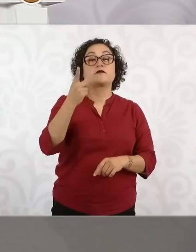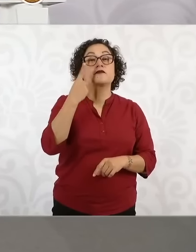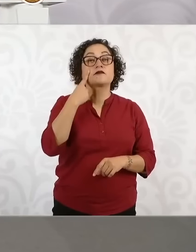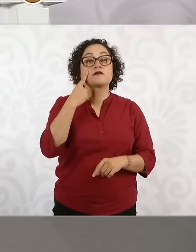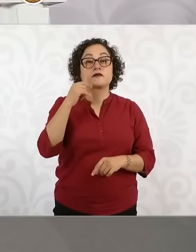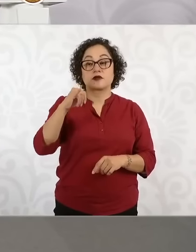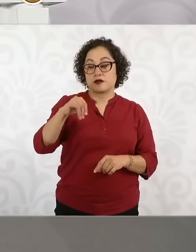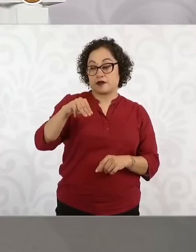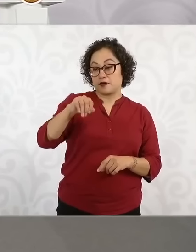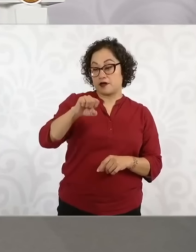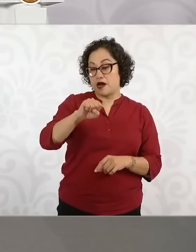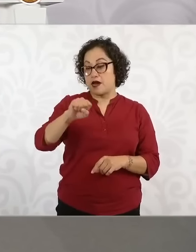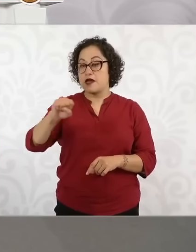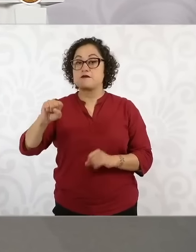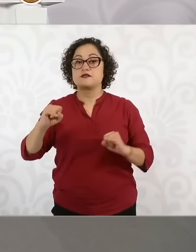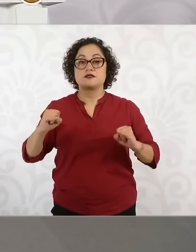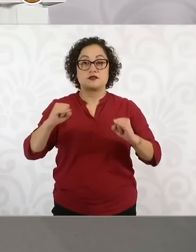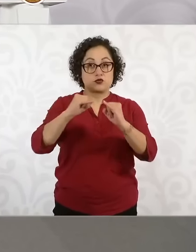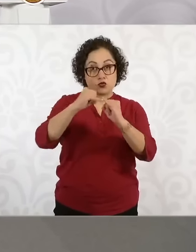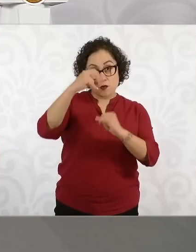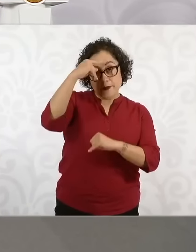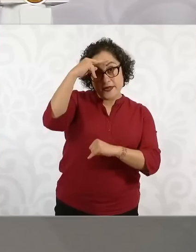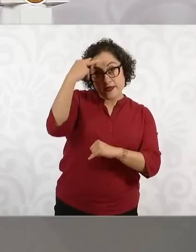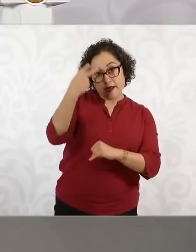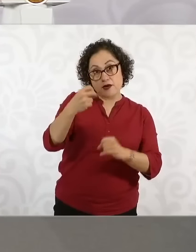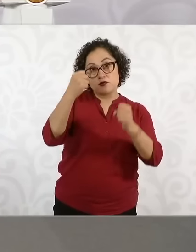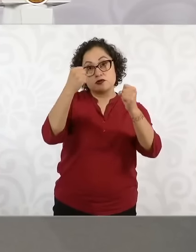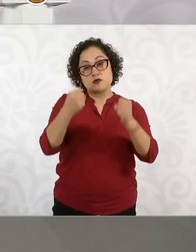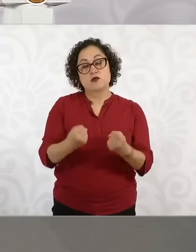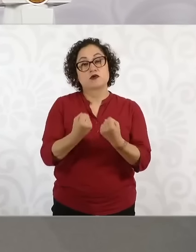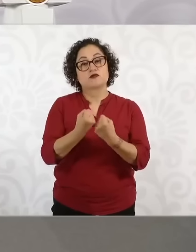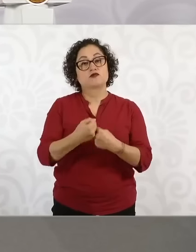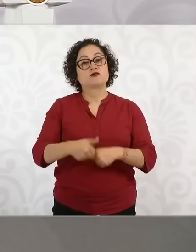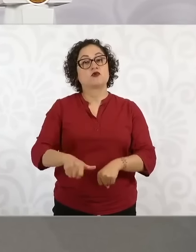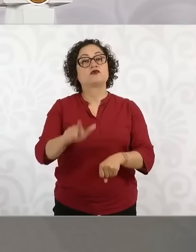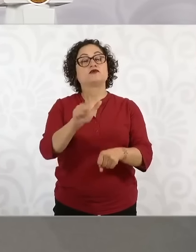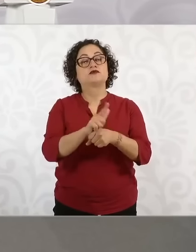Mexicano el Seguro Social, que es la institución de seguridad social más importante, de las más